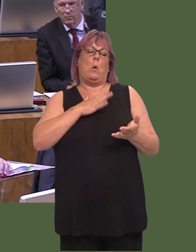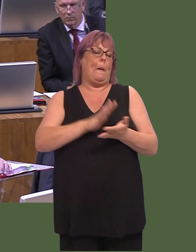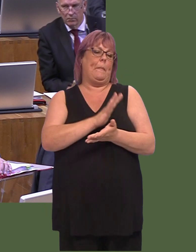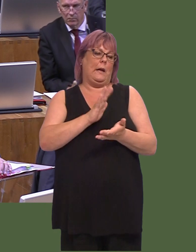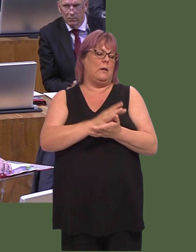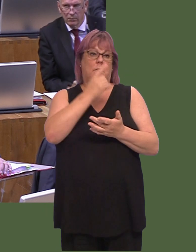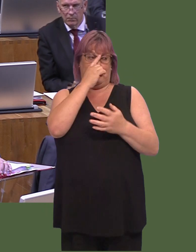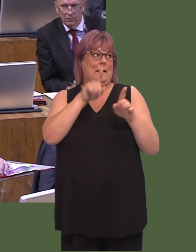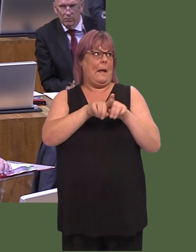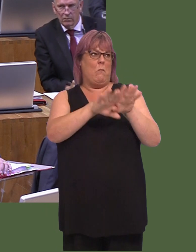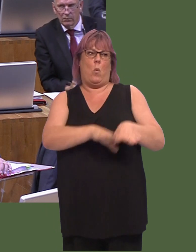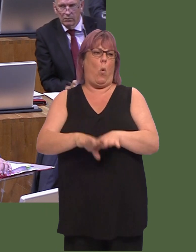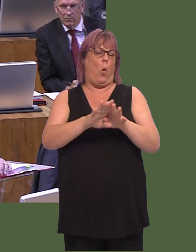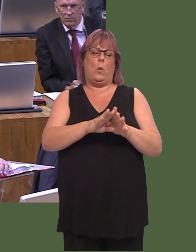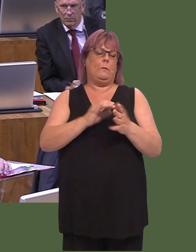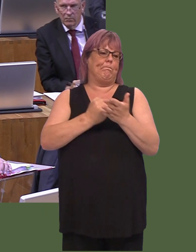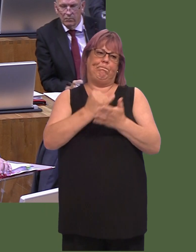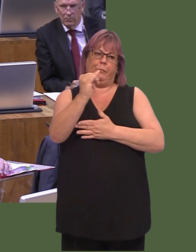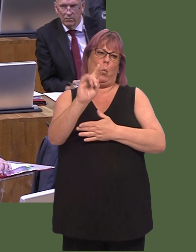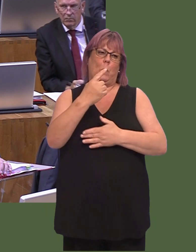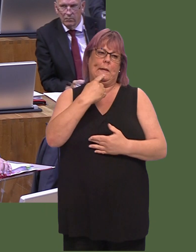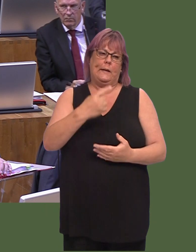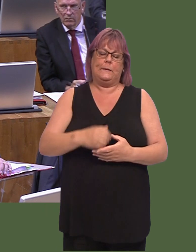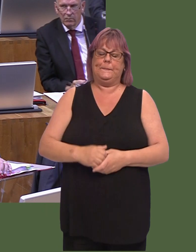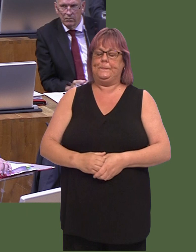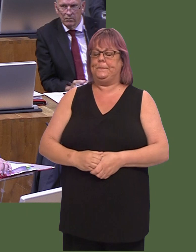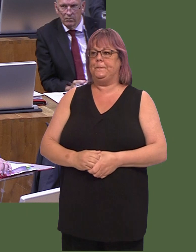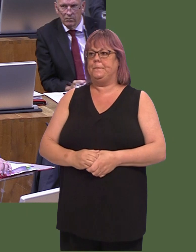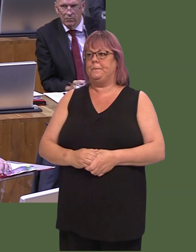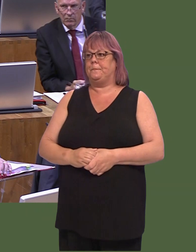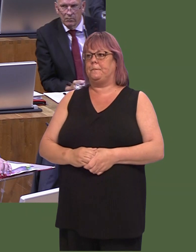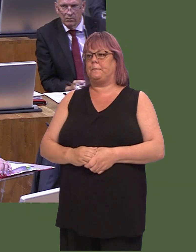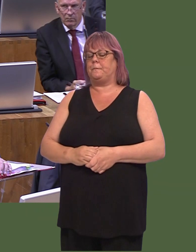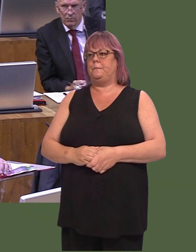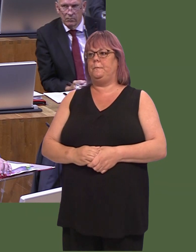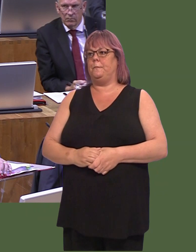ni ar hyn o bryd, nid yw'n amlwg i fi fod y ddeddfwriaeth yn ddigon clir na bod y ddeddfwriaeth